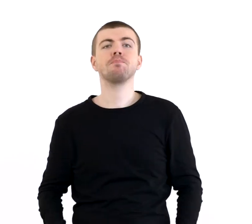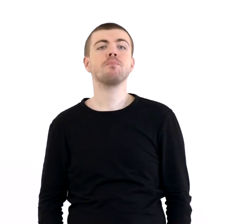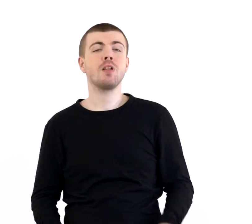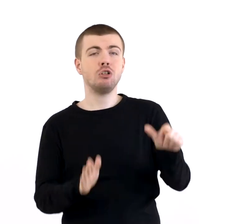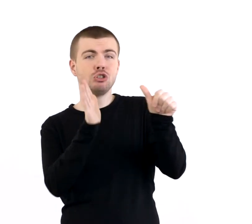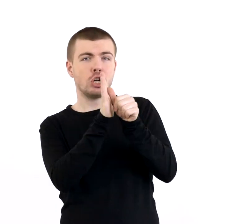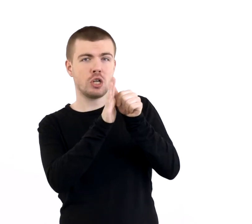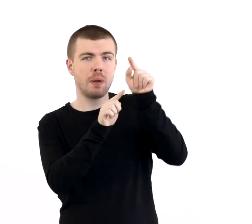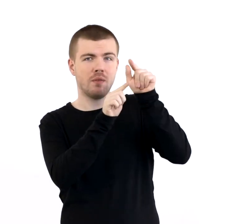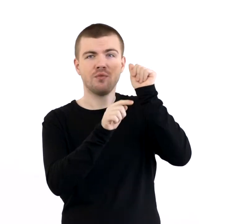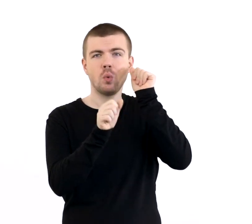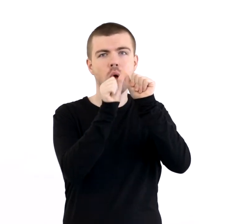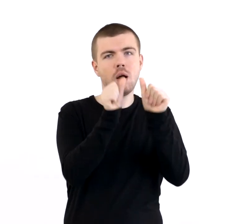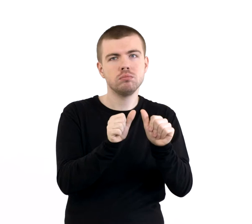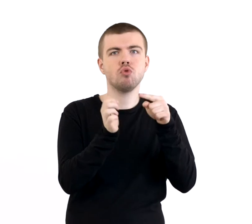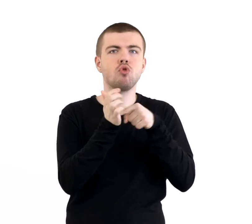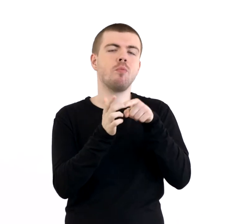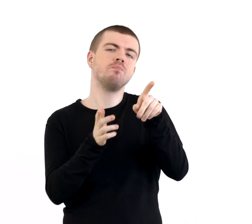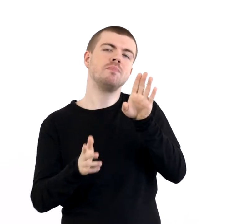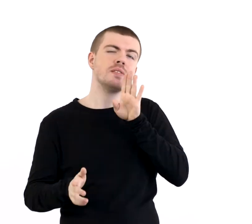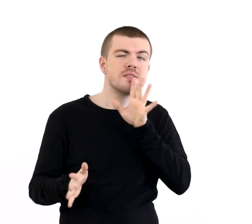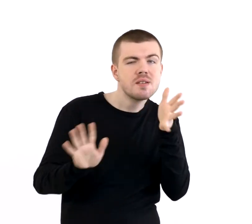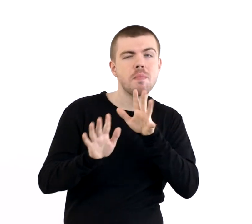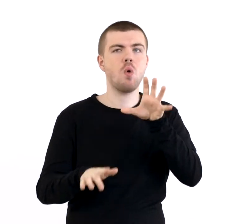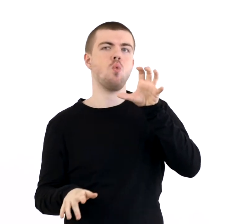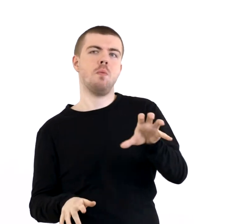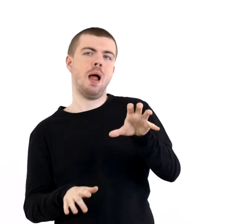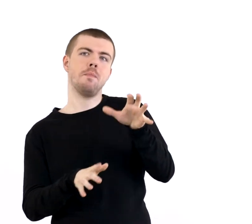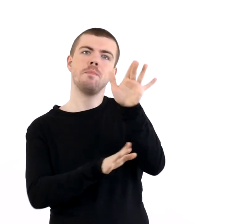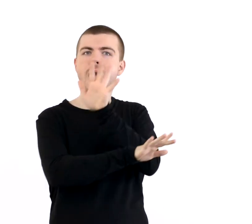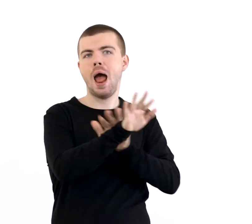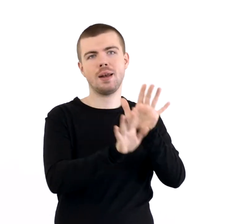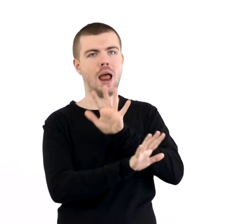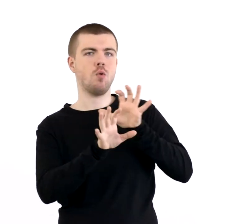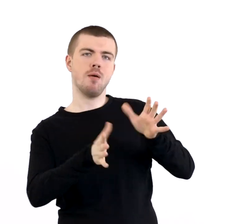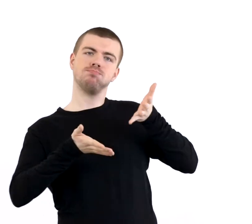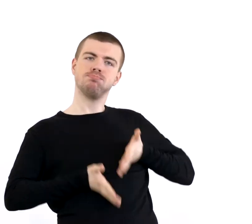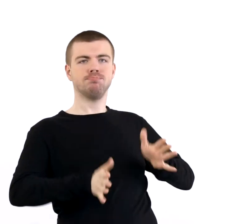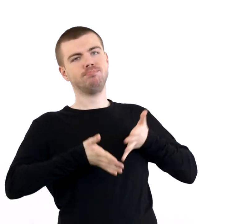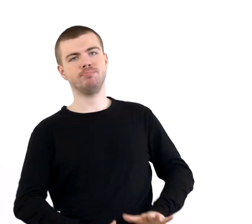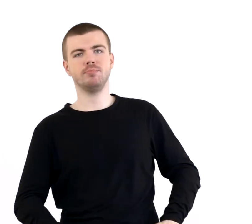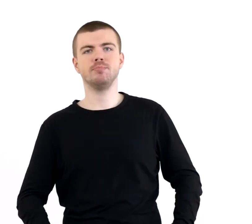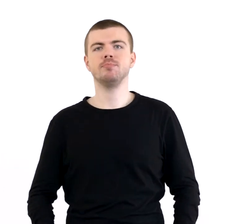i były prawdopodobnie amuletami w magicznych obrzędach płodności.